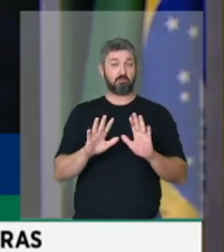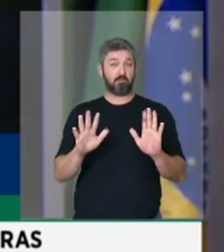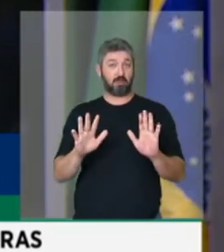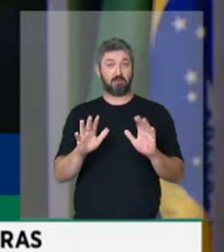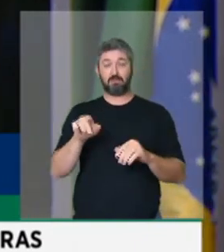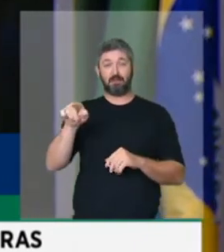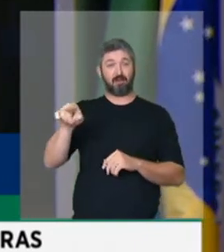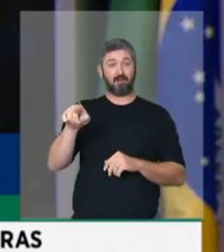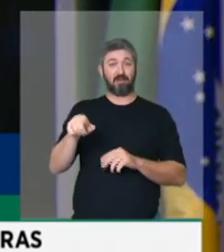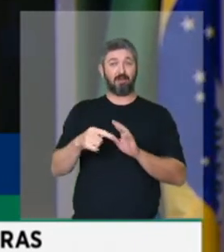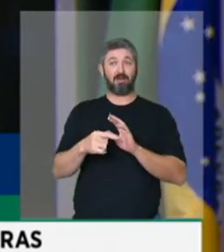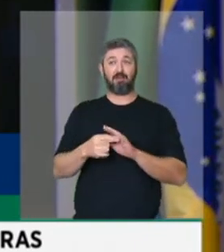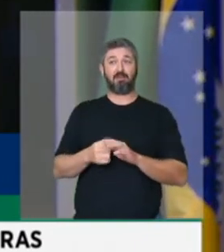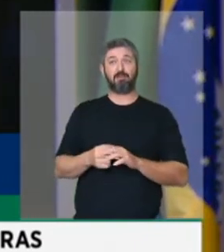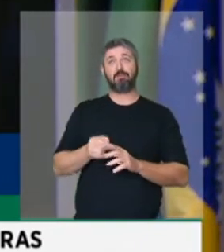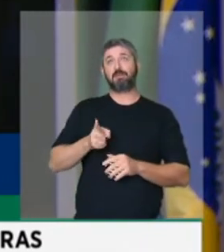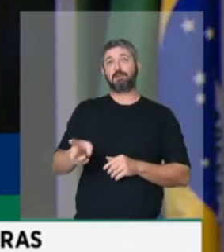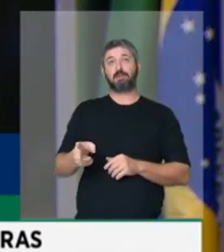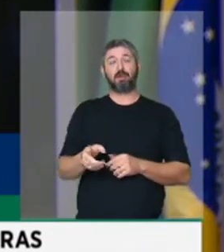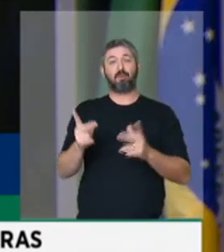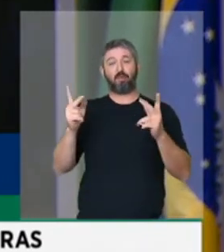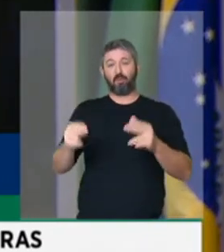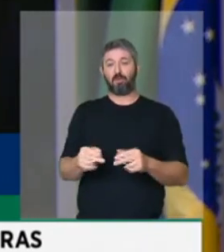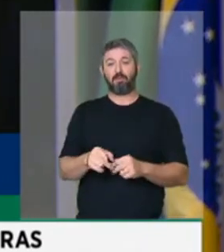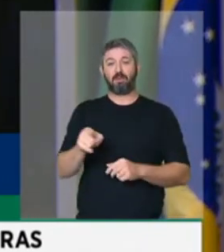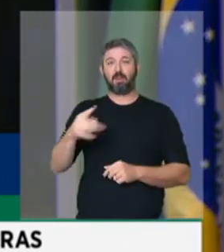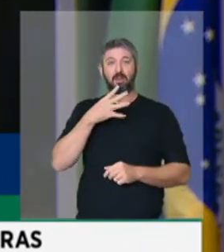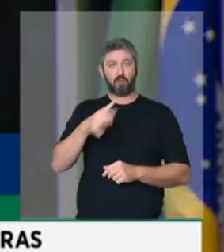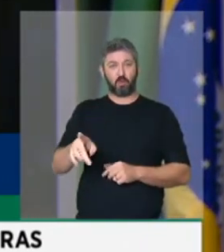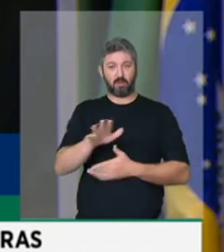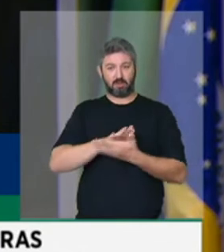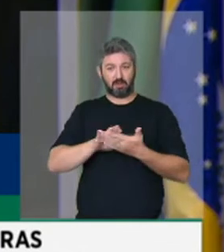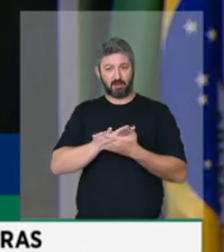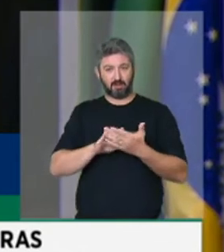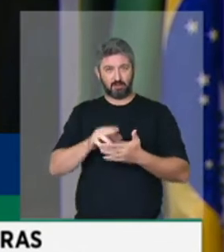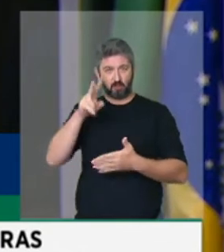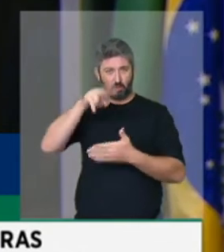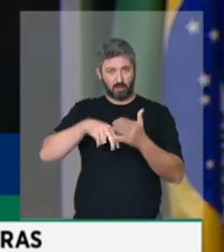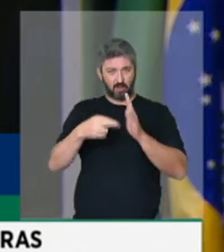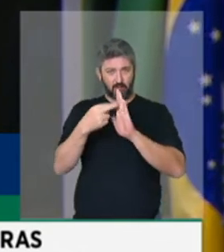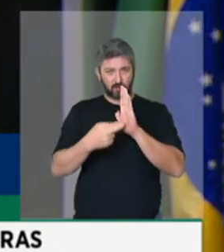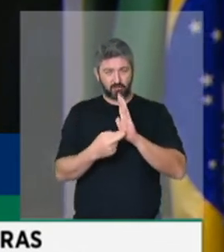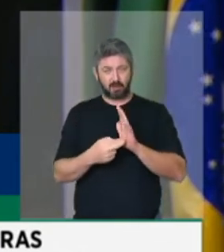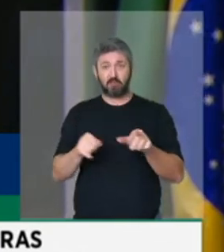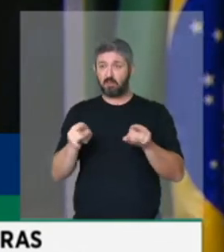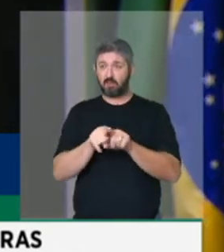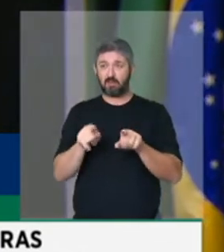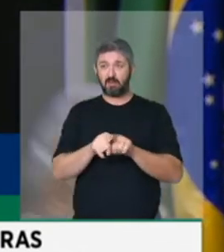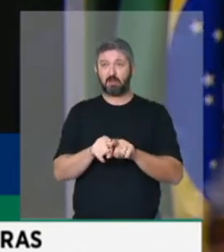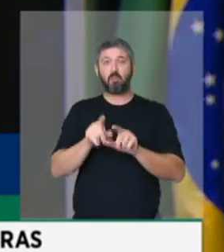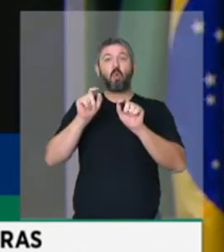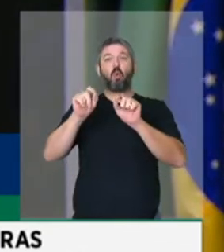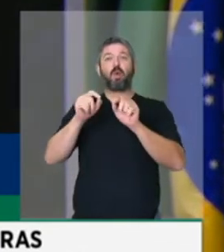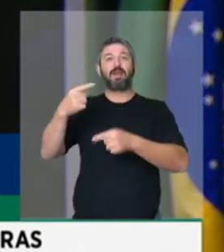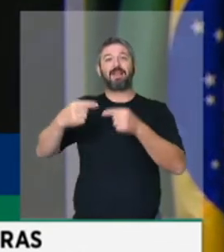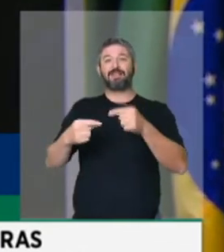A ORIENTAÇÃO. SR. PRESIDENTE, EU SUBO AQUI NESSA TRIBUNA PRA RESPONDER O DEPUTADO DAIRMTS DARCI DE MATOS QUE PEDIU EXPLICAÇÕES